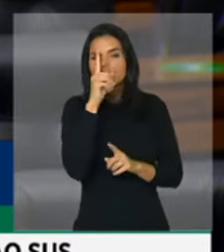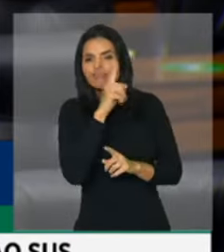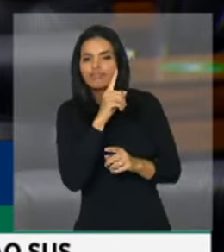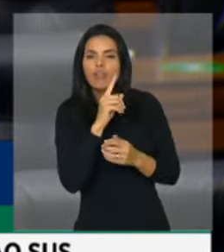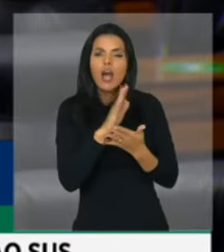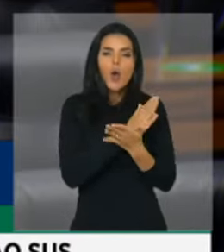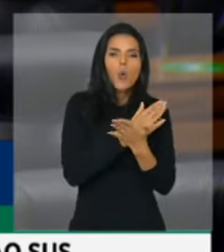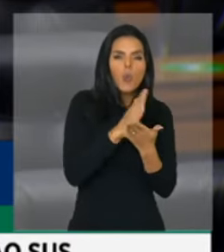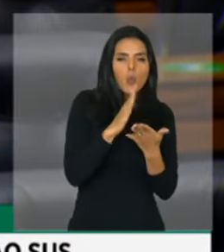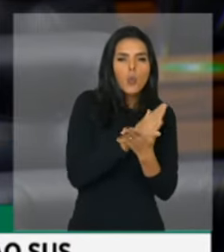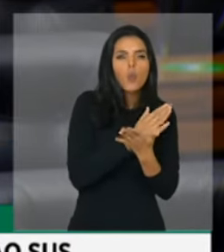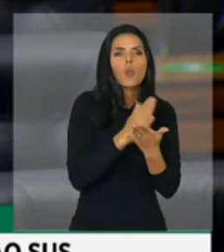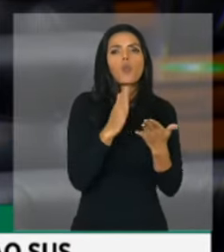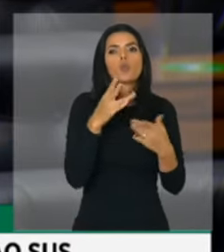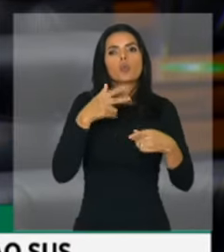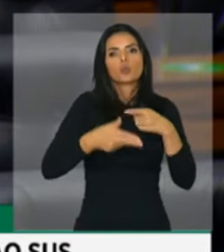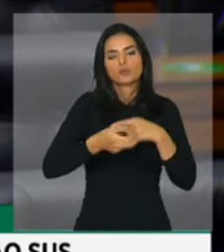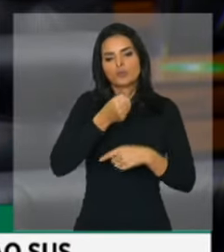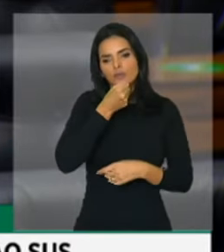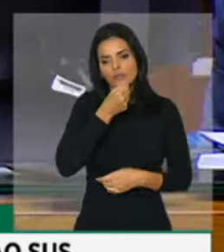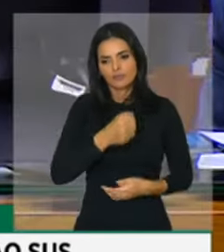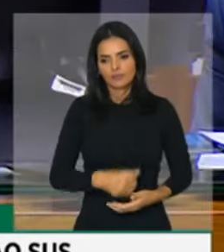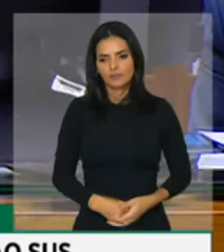LACUNAS, E ESSA ESSA... -- [PRESIDENTE]: MUITO OBRIGADO, DEPUTADO. COMO ORIENTA ...